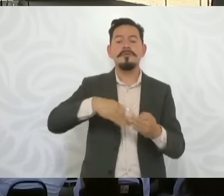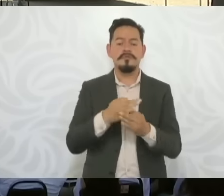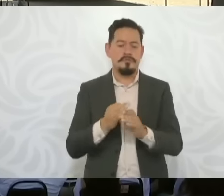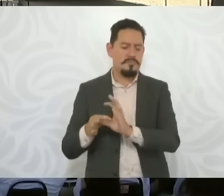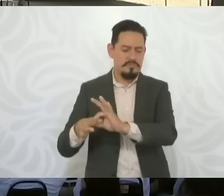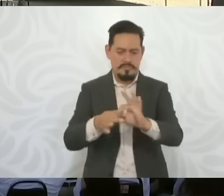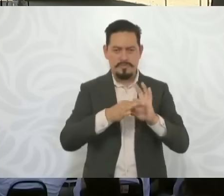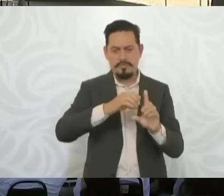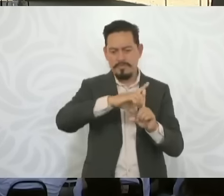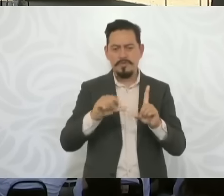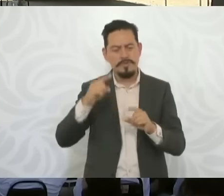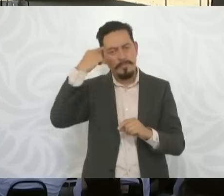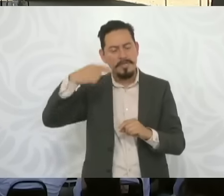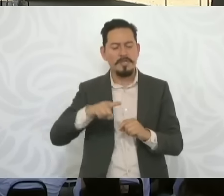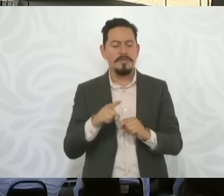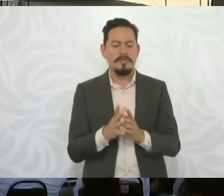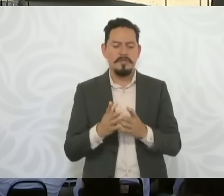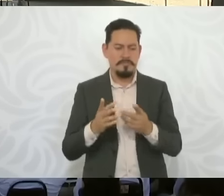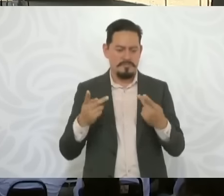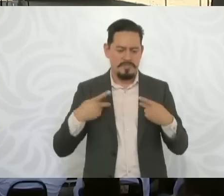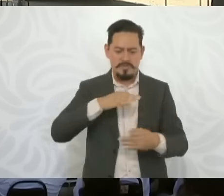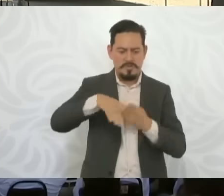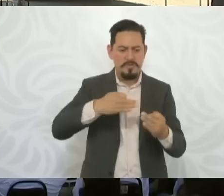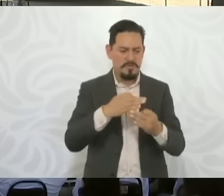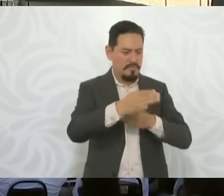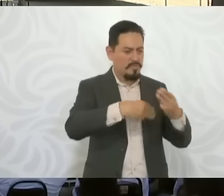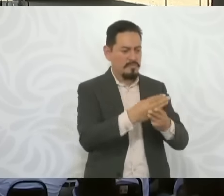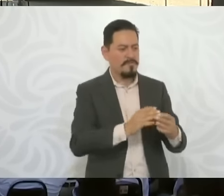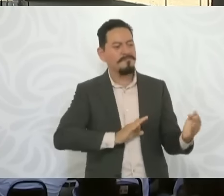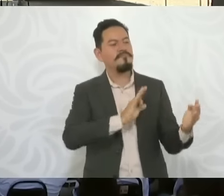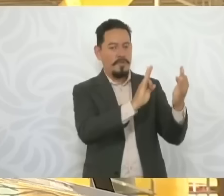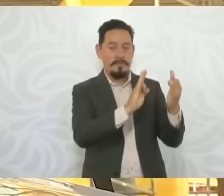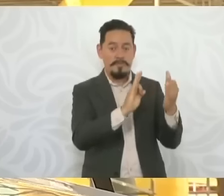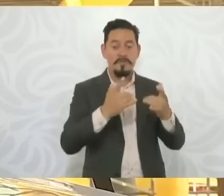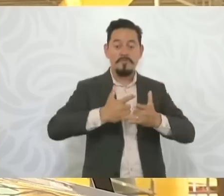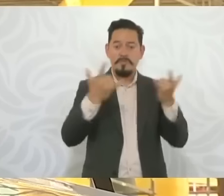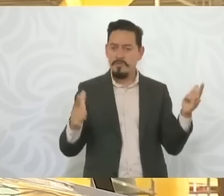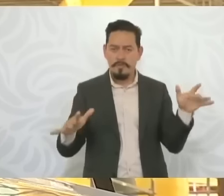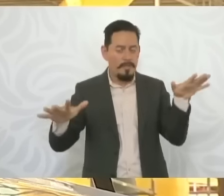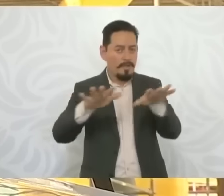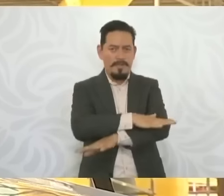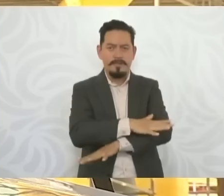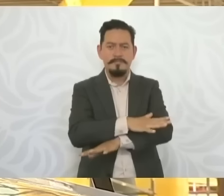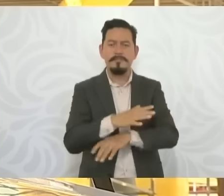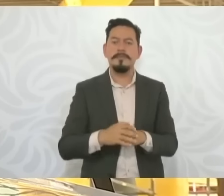reafirmó la dignidad de México ante el mundo y cambió la historia. La expropiación hizo brillar